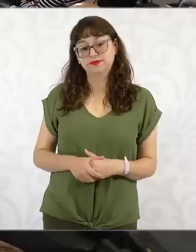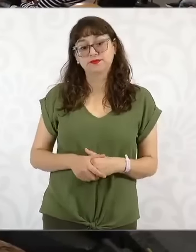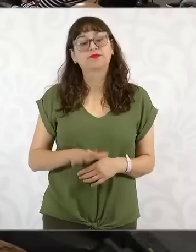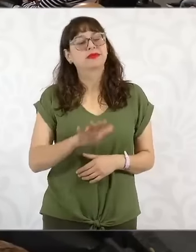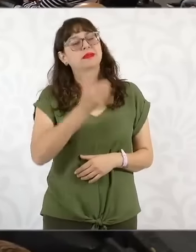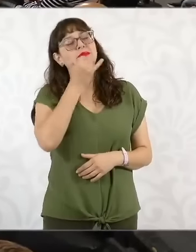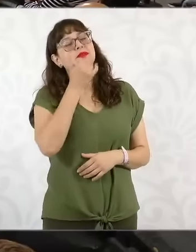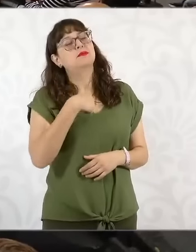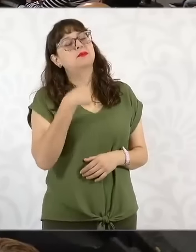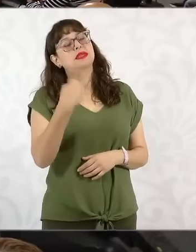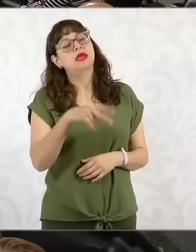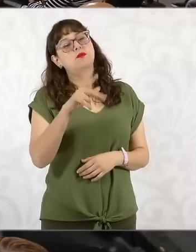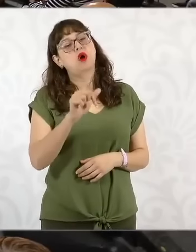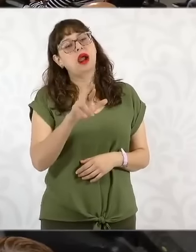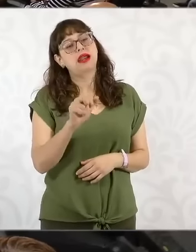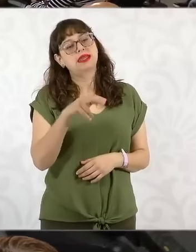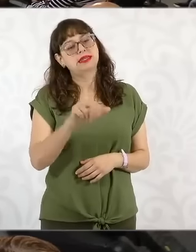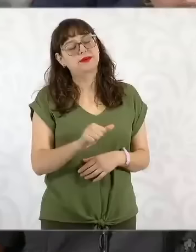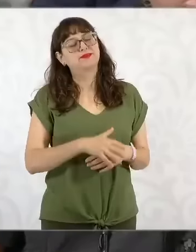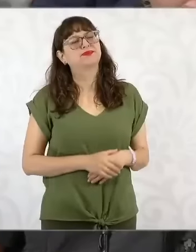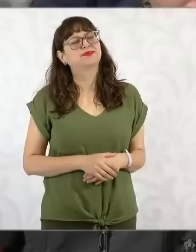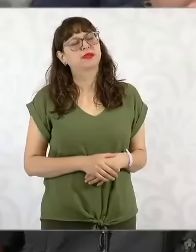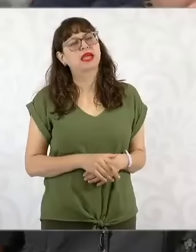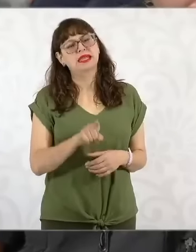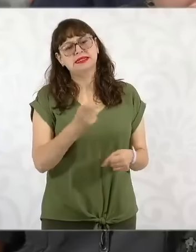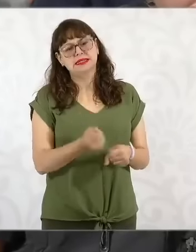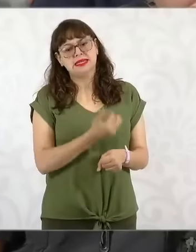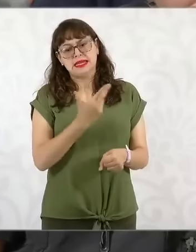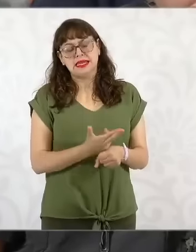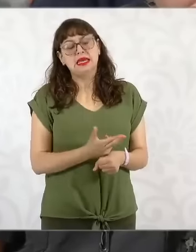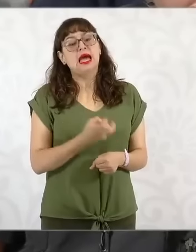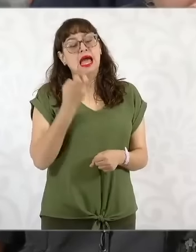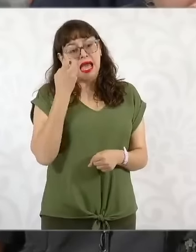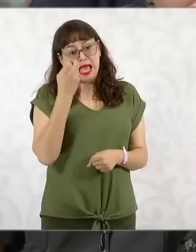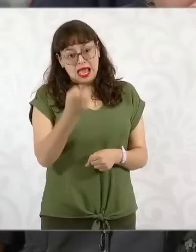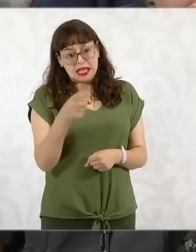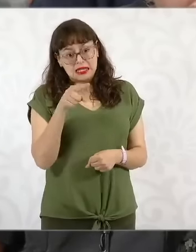Vargas de reporte índigo. Eh, secretario, ¿se sabe si esta célula criminal está ligada o colabora